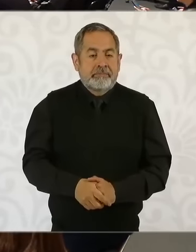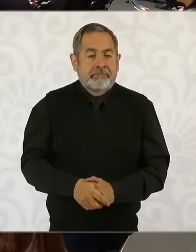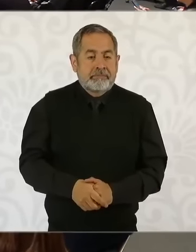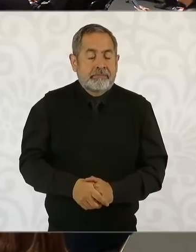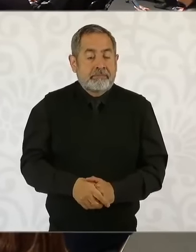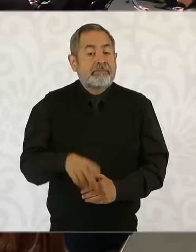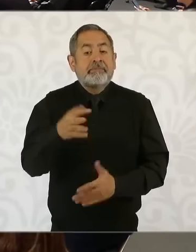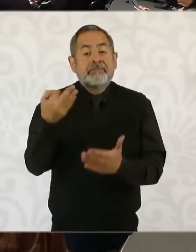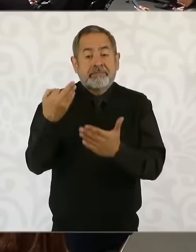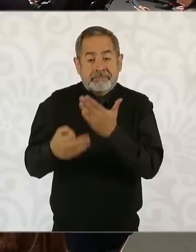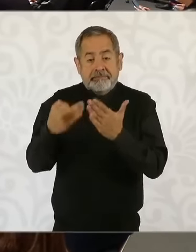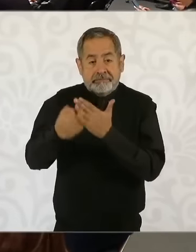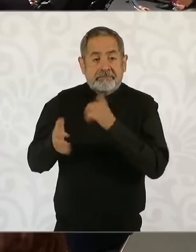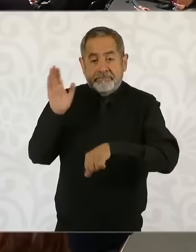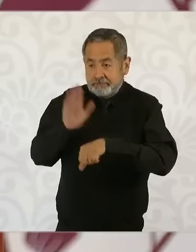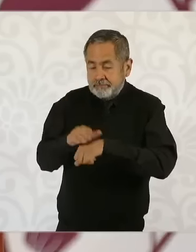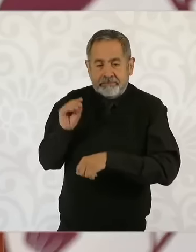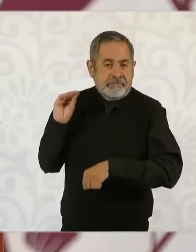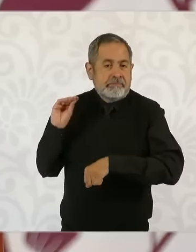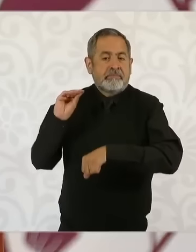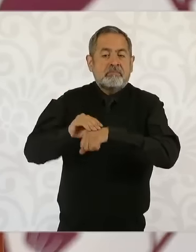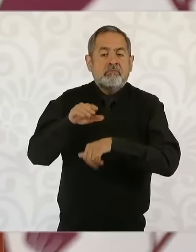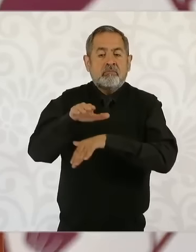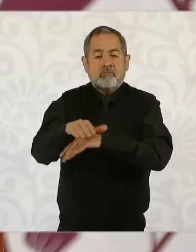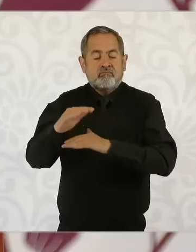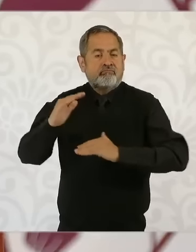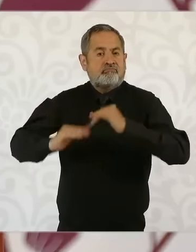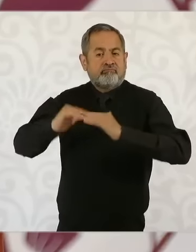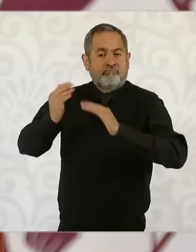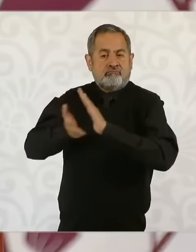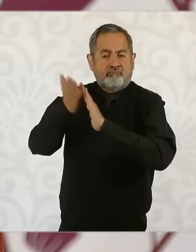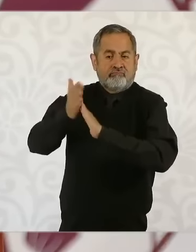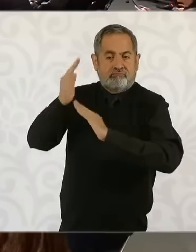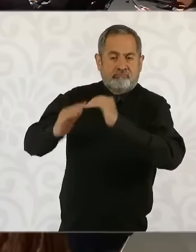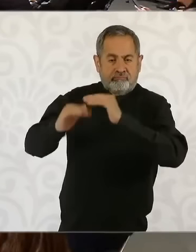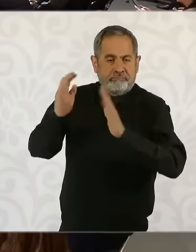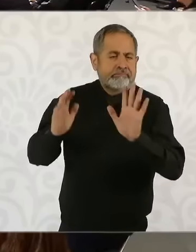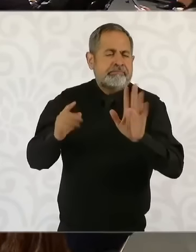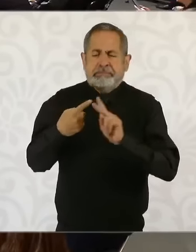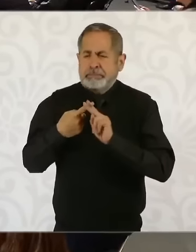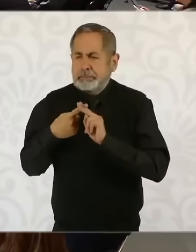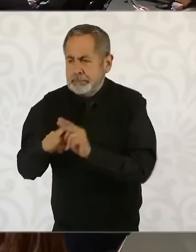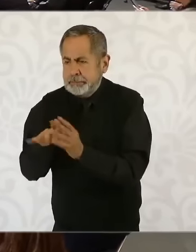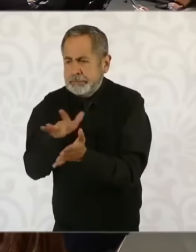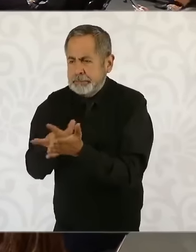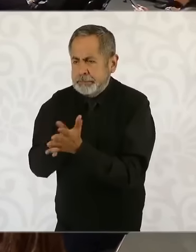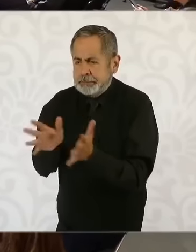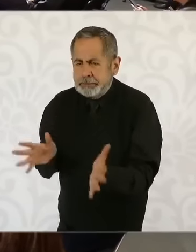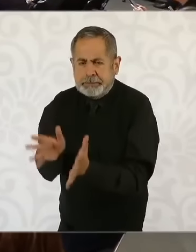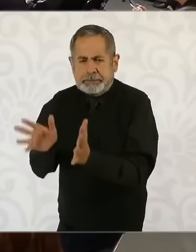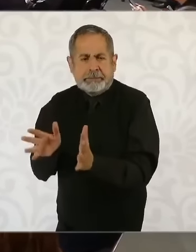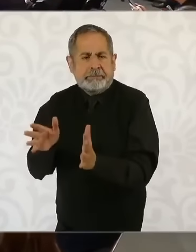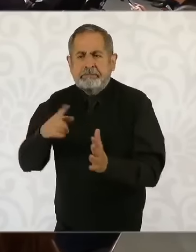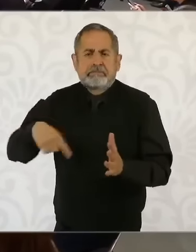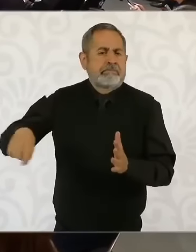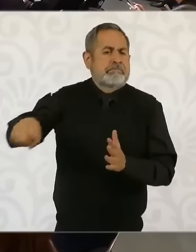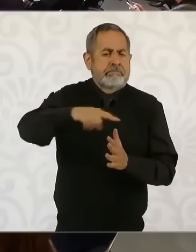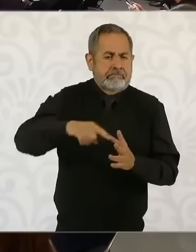construcción porque apenas estamos dando el impulso a la construcción pública que ustedes